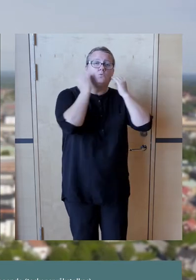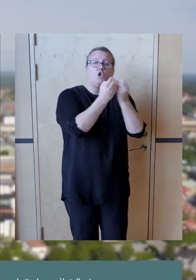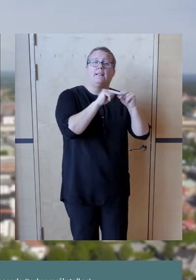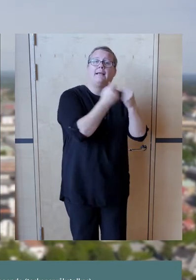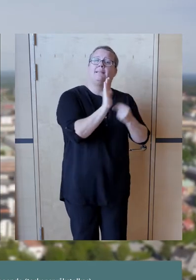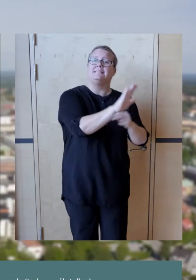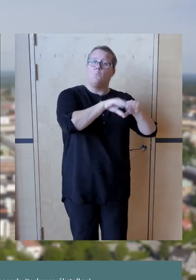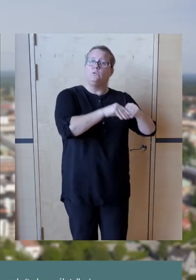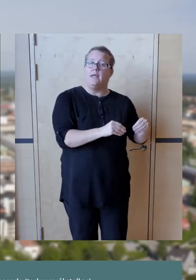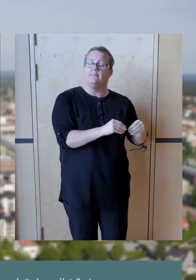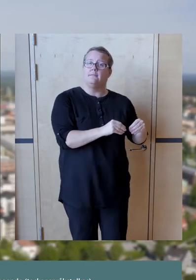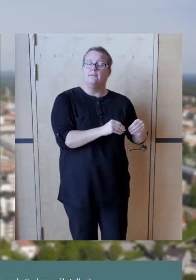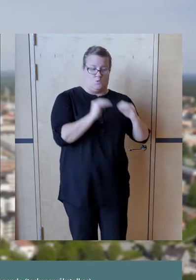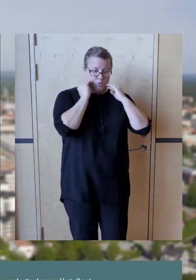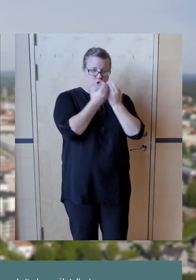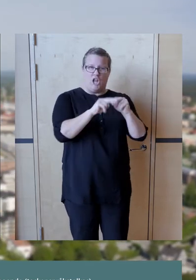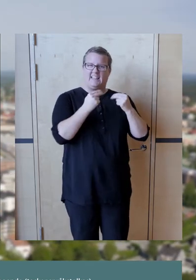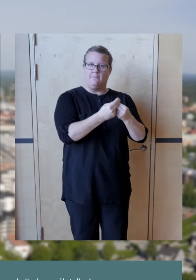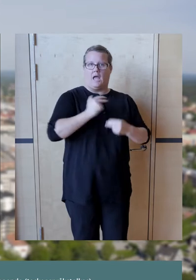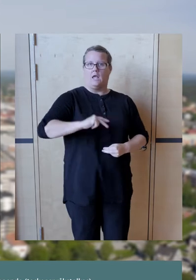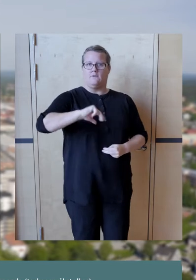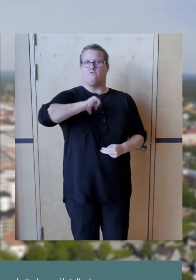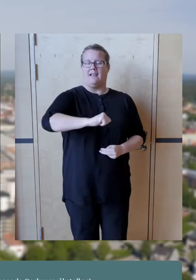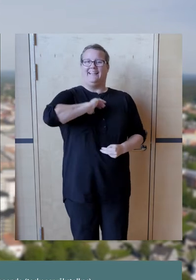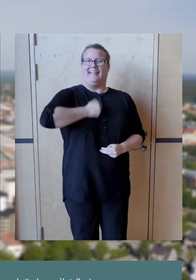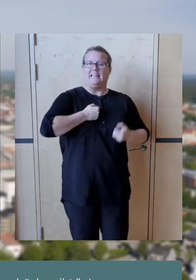Socialnämnden ansvarar för sin egen Trespo det om pengar som vi får från socialen